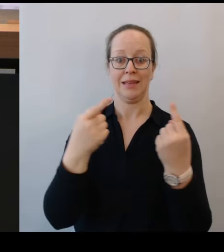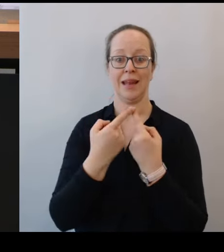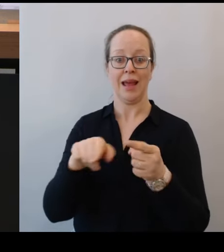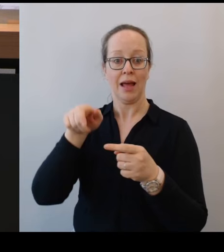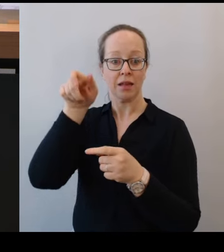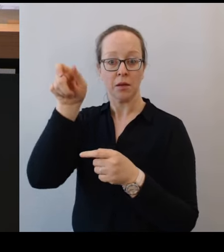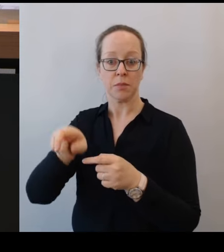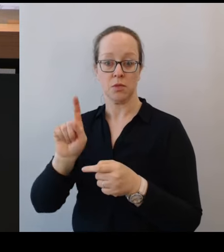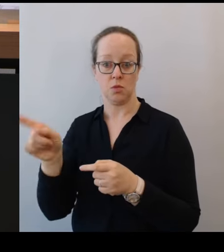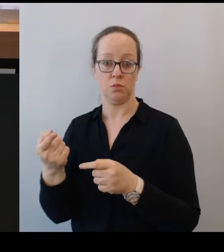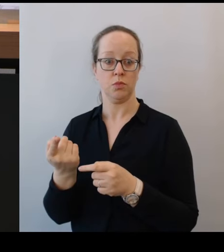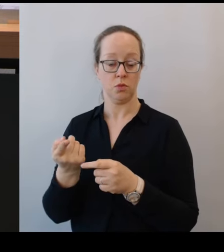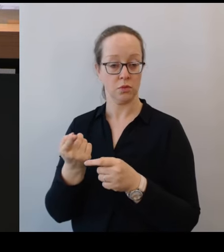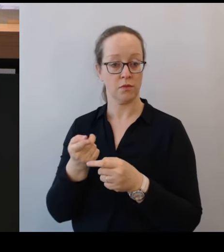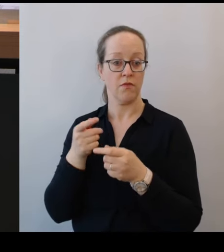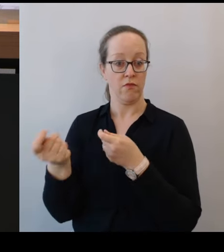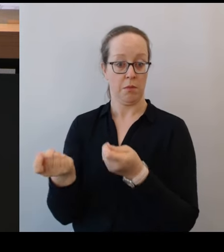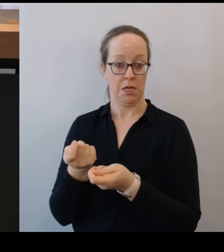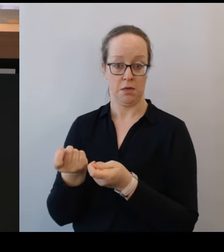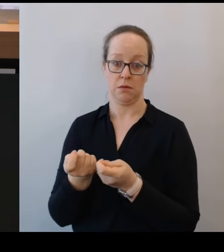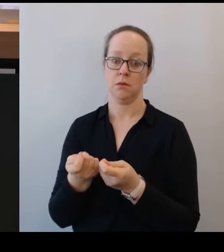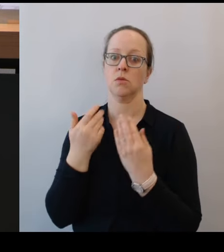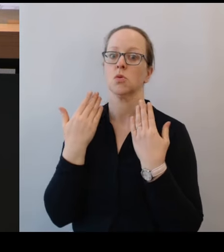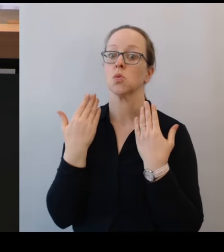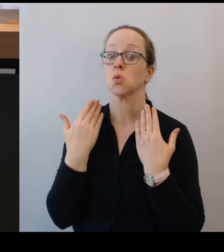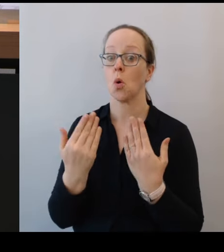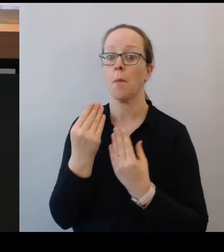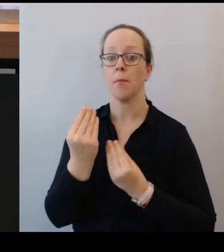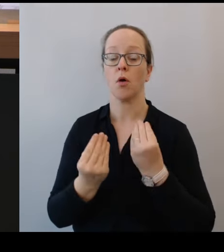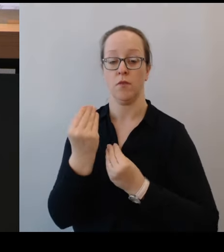Das reicht aber nicht, denn was wollen wir machen?